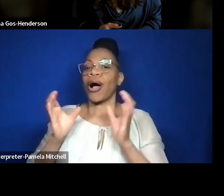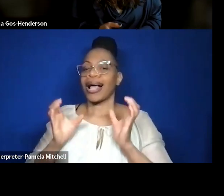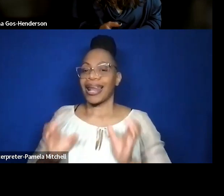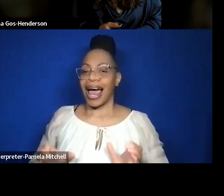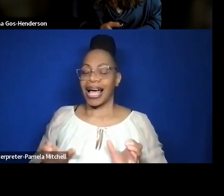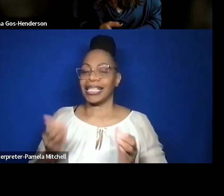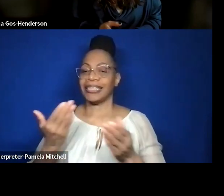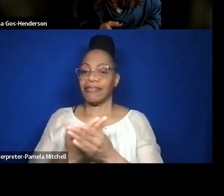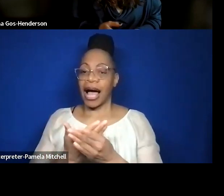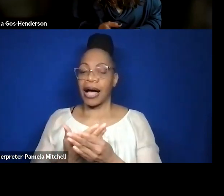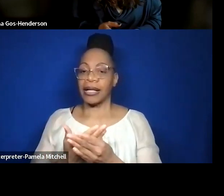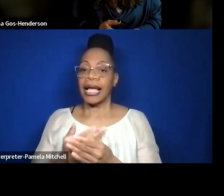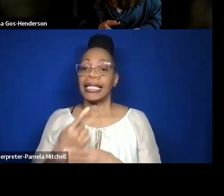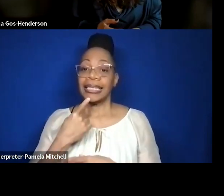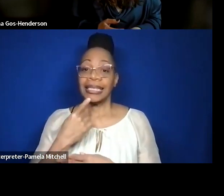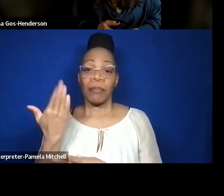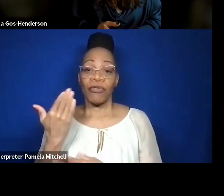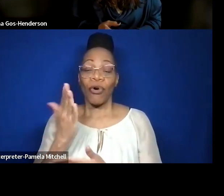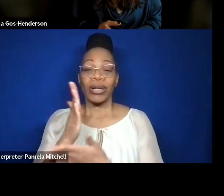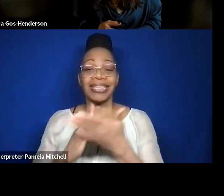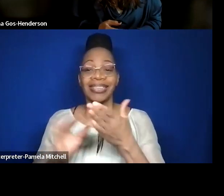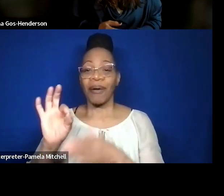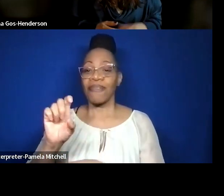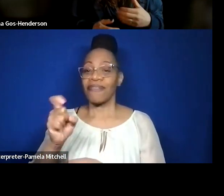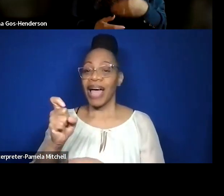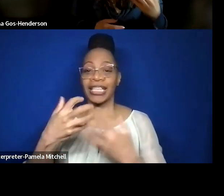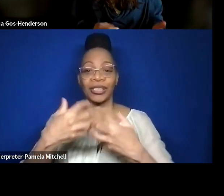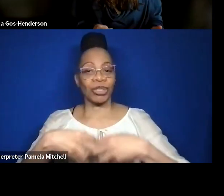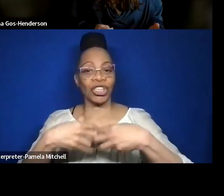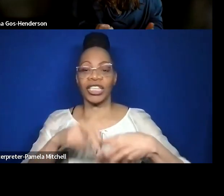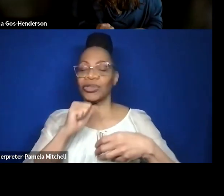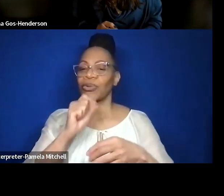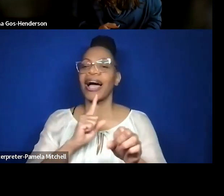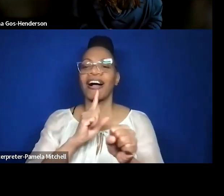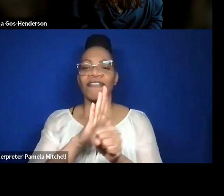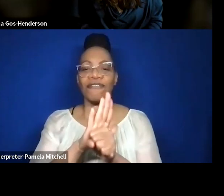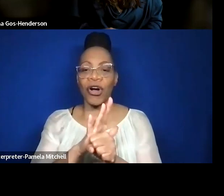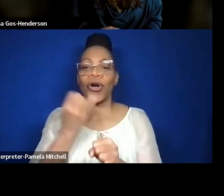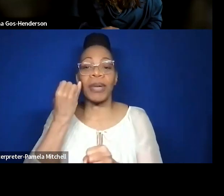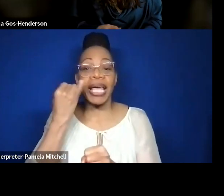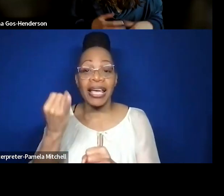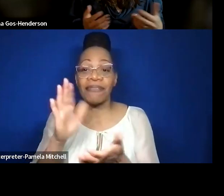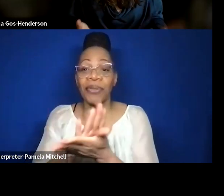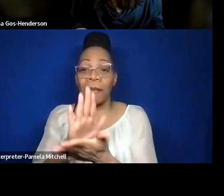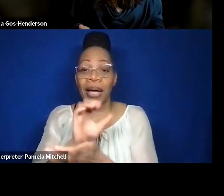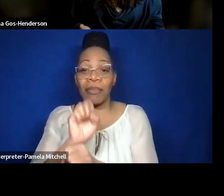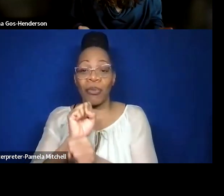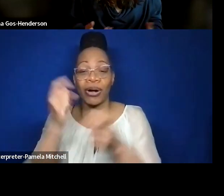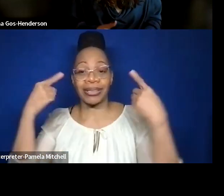algunas máquinas de fax no confirman si el fax realmente pasó. A veces las líneas de fax están ocupadas